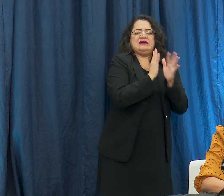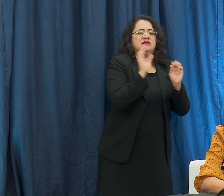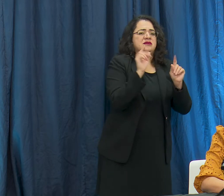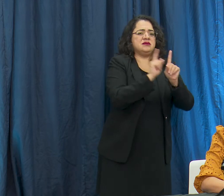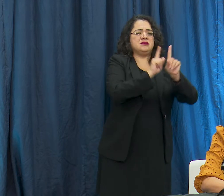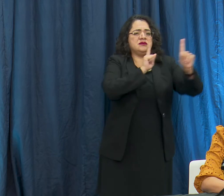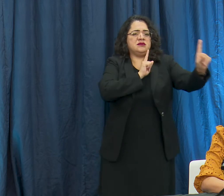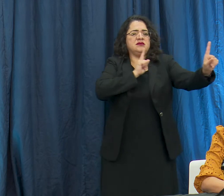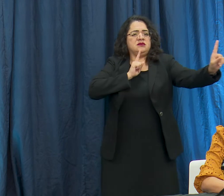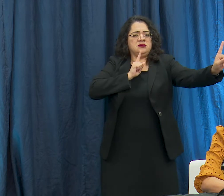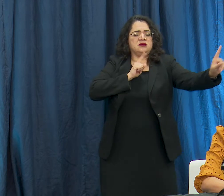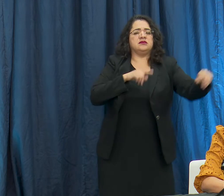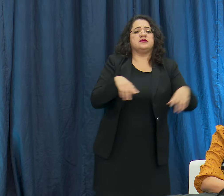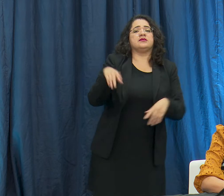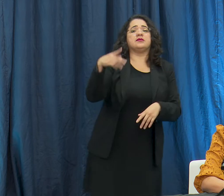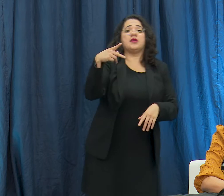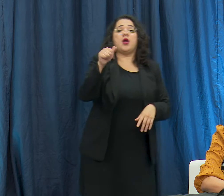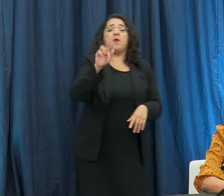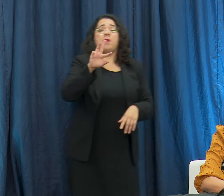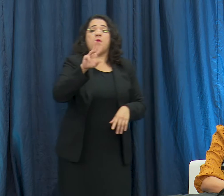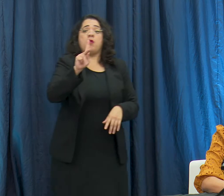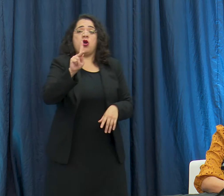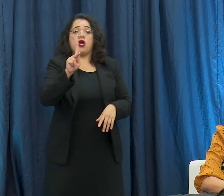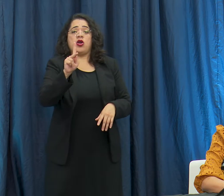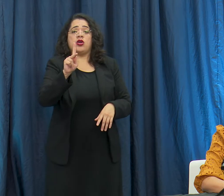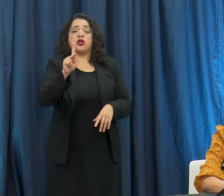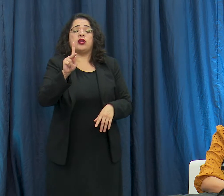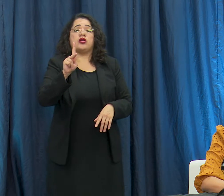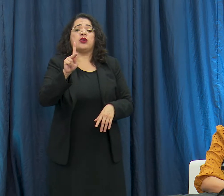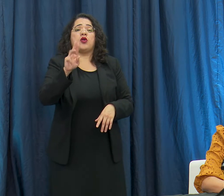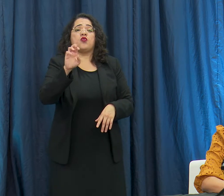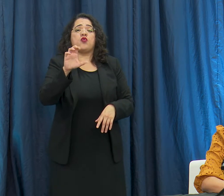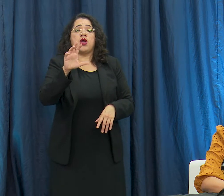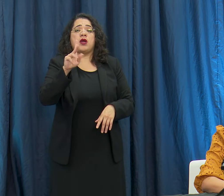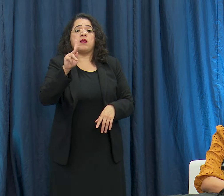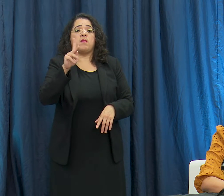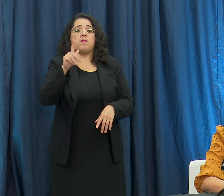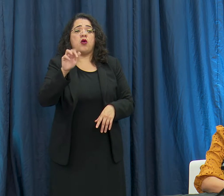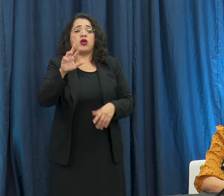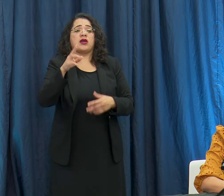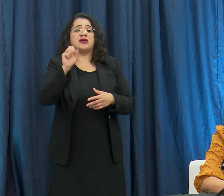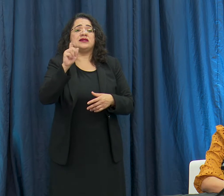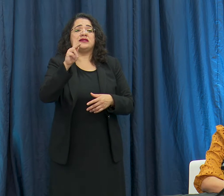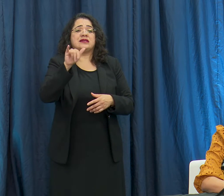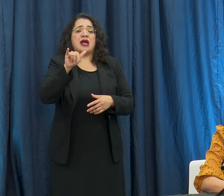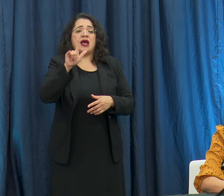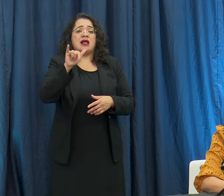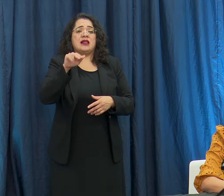incluye m park reg Park Hartwell park skylynx Eldorado Park se arirang mañana